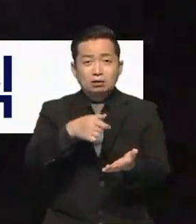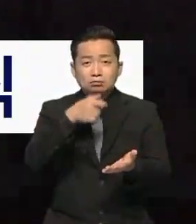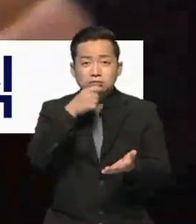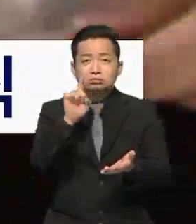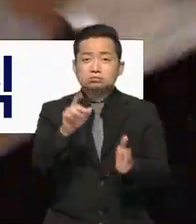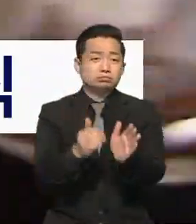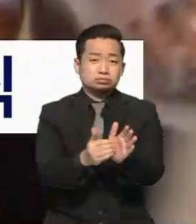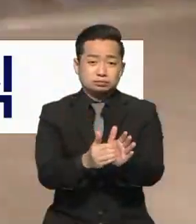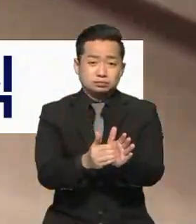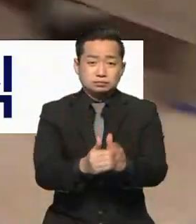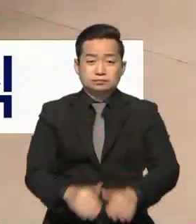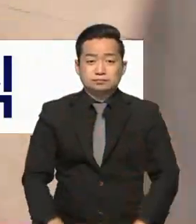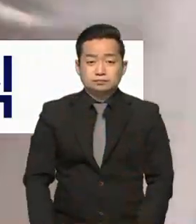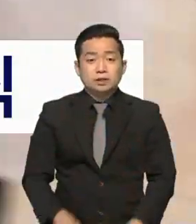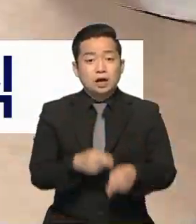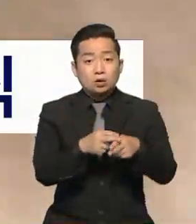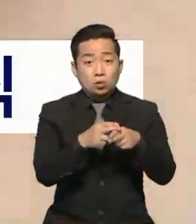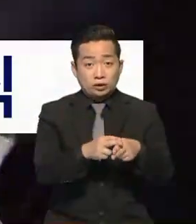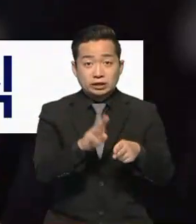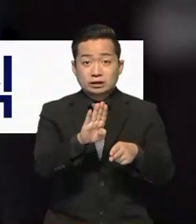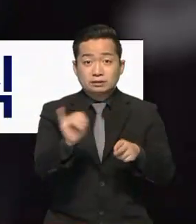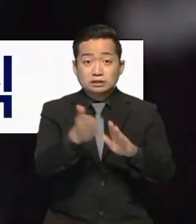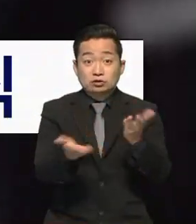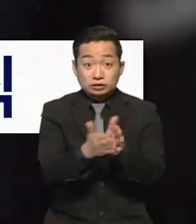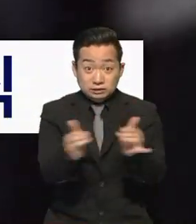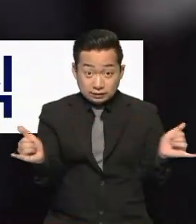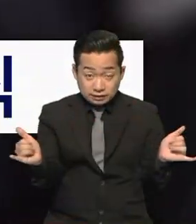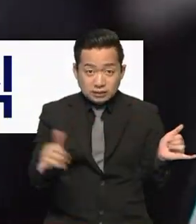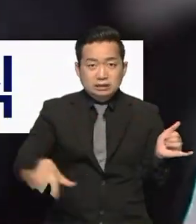급식실 조리사 등 학교 비정규직 노동자들이 총파업에 참여하면서 간편식이